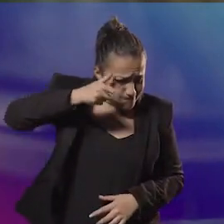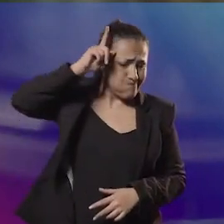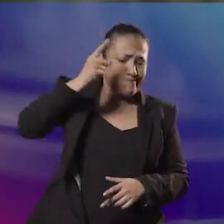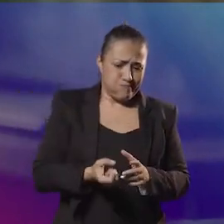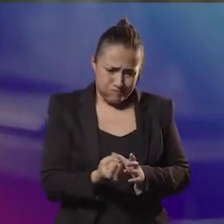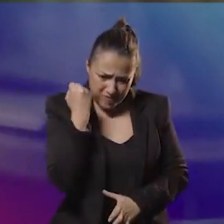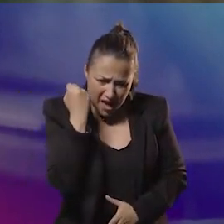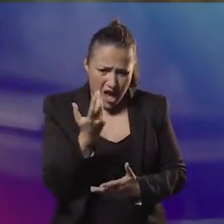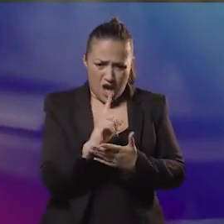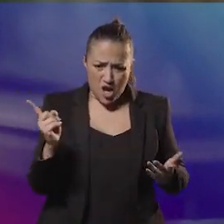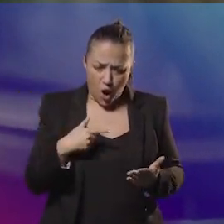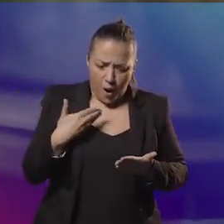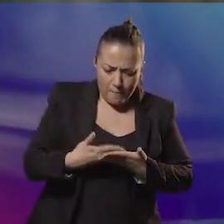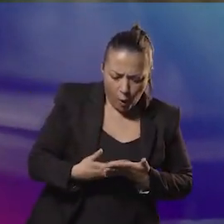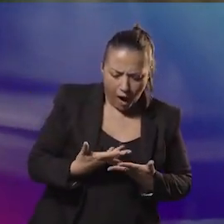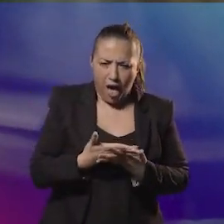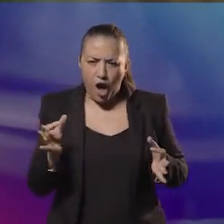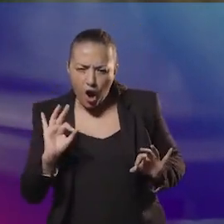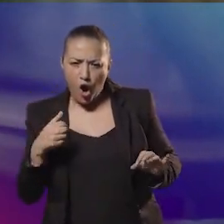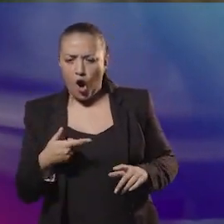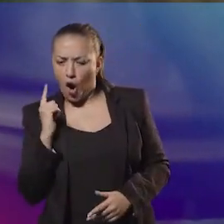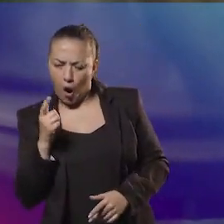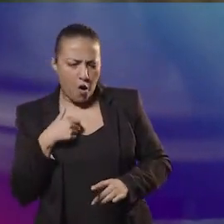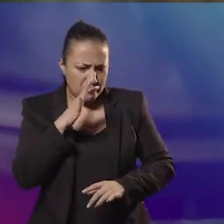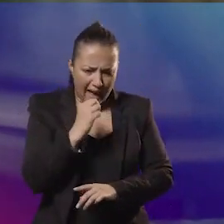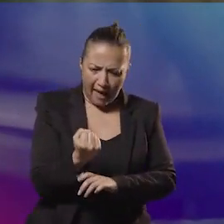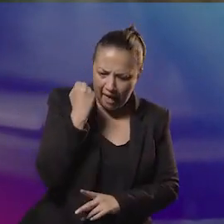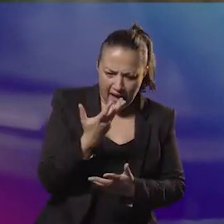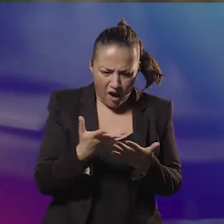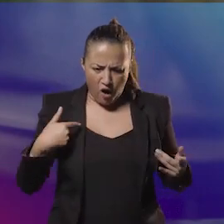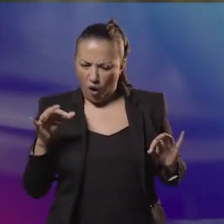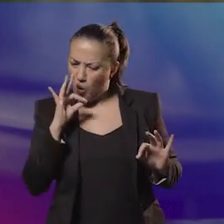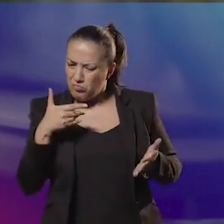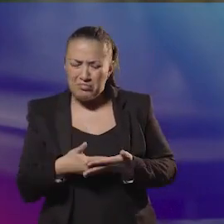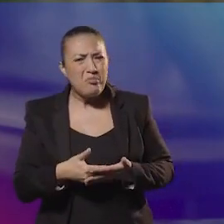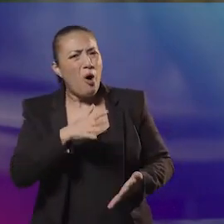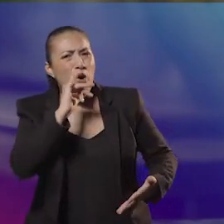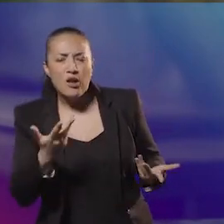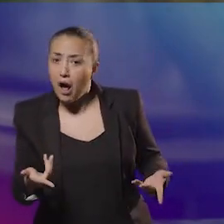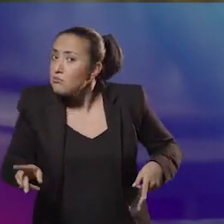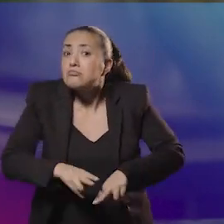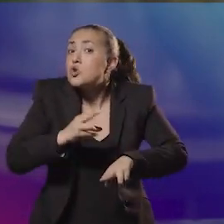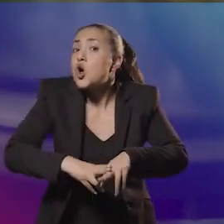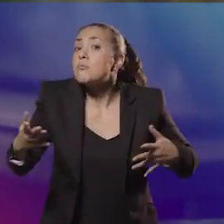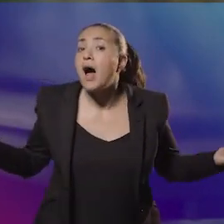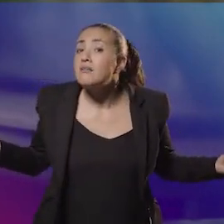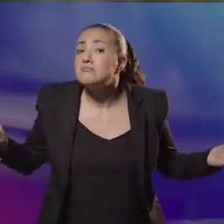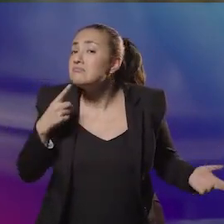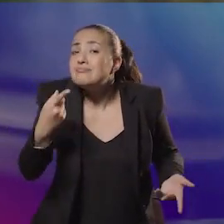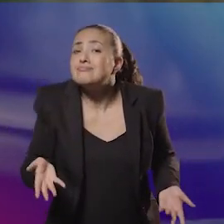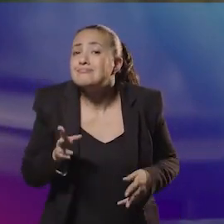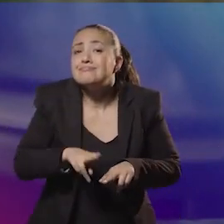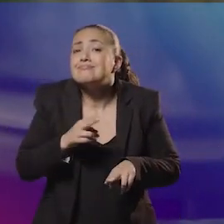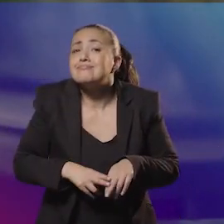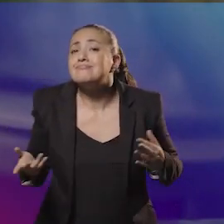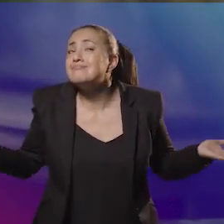tenemos que hablar que no se me para, tenemos quue hablar que no se me moja. Así, normal, escuetamente